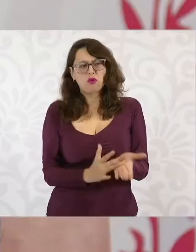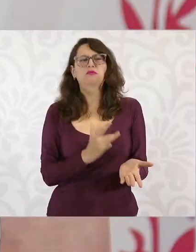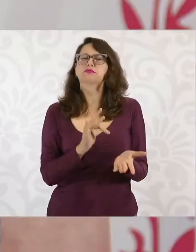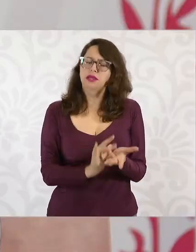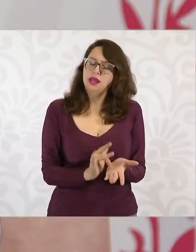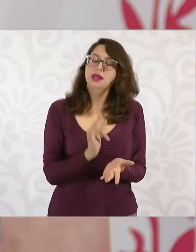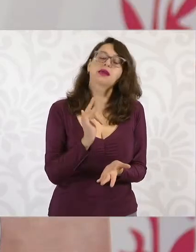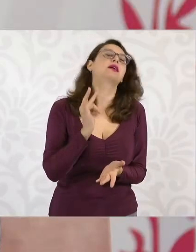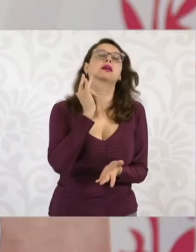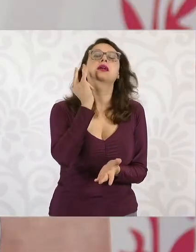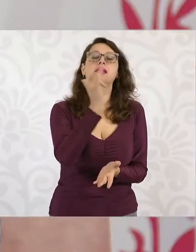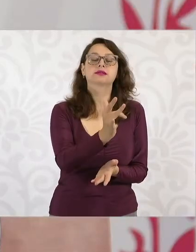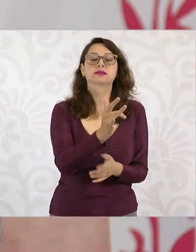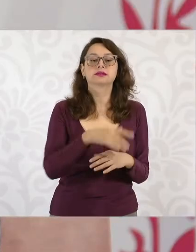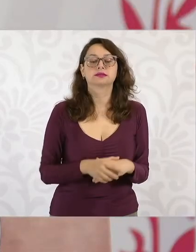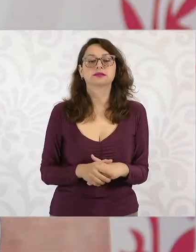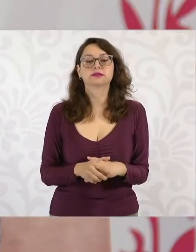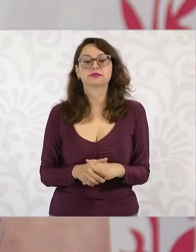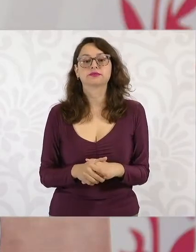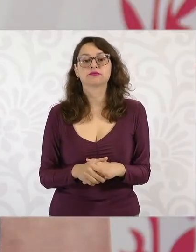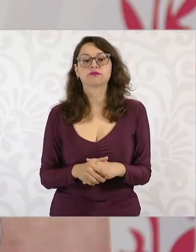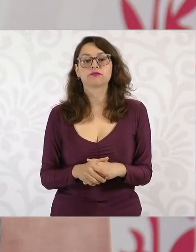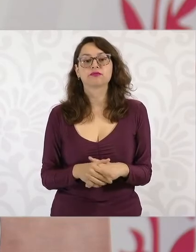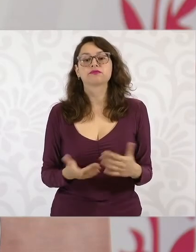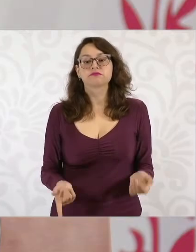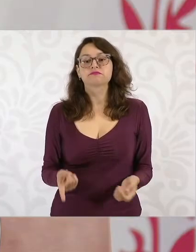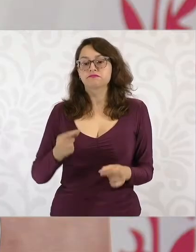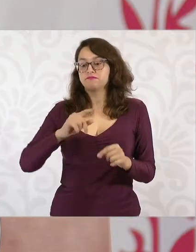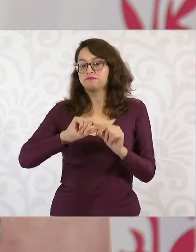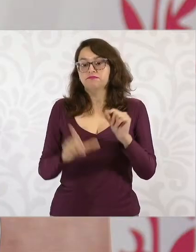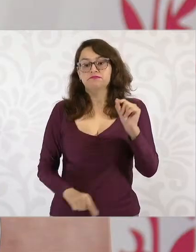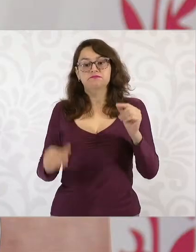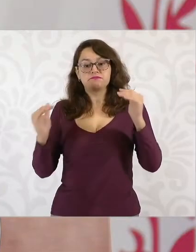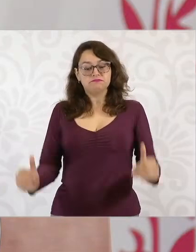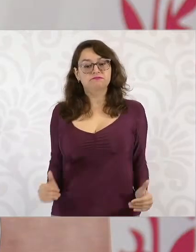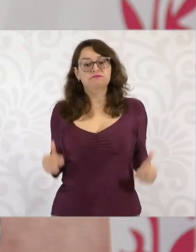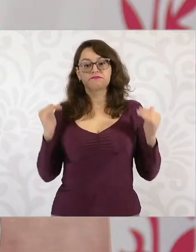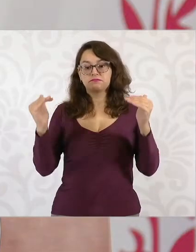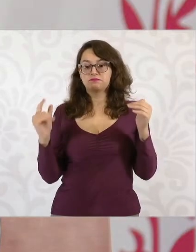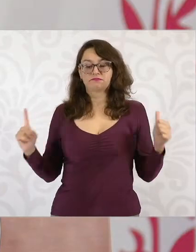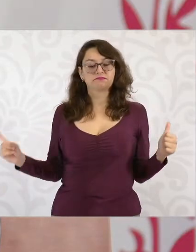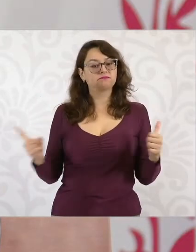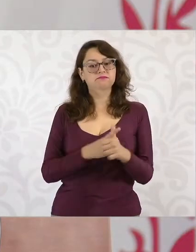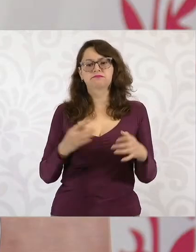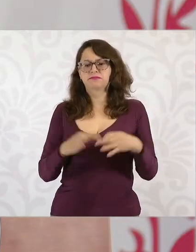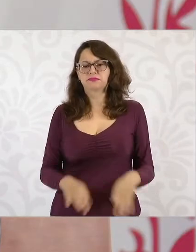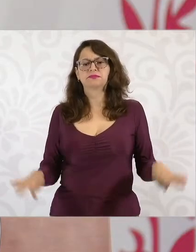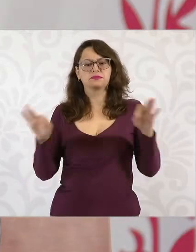en el marco de eh nuestra soberanía, porque siempre está nuestra soberanía eh por encima